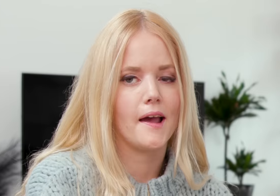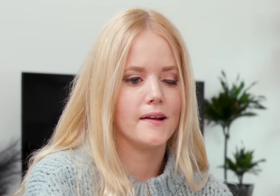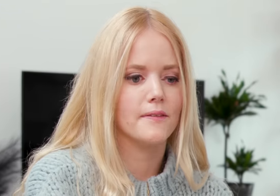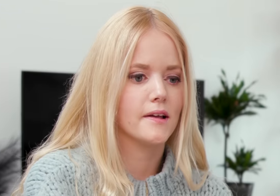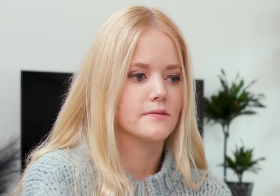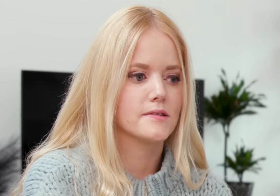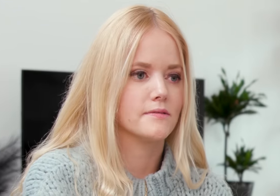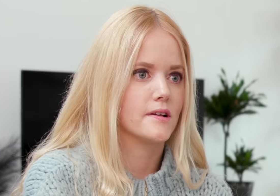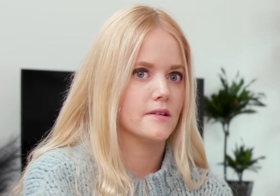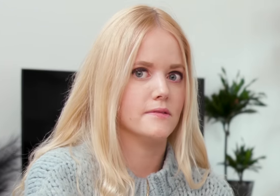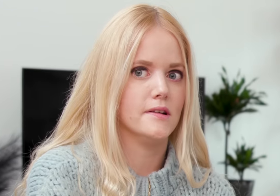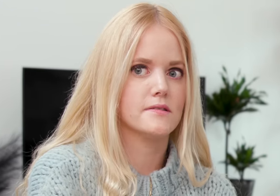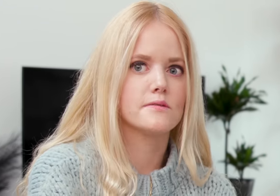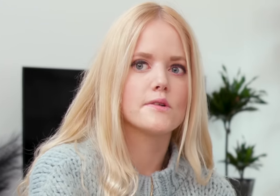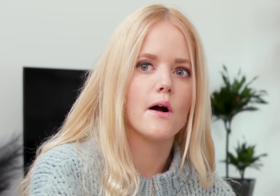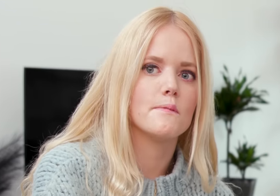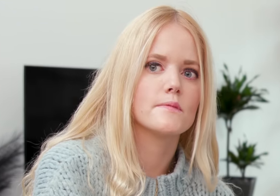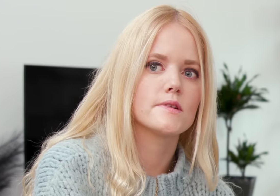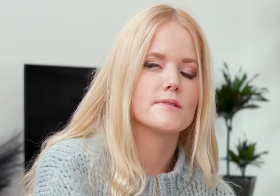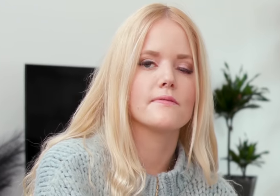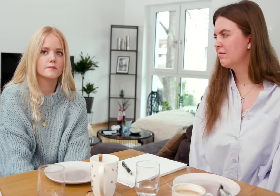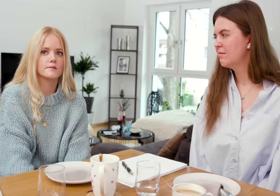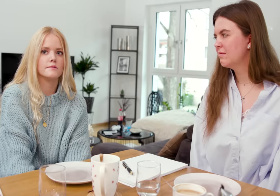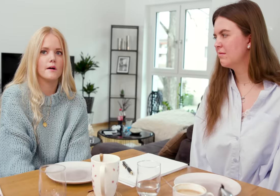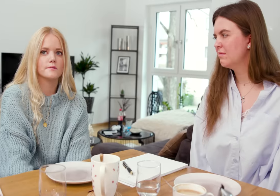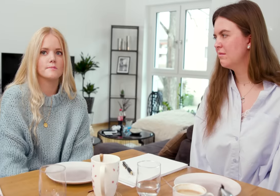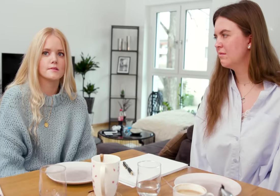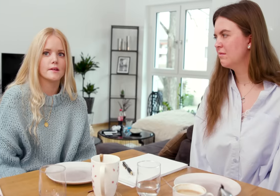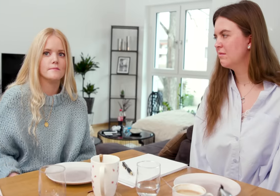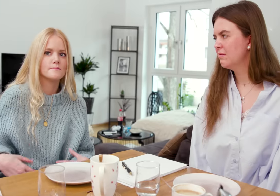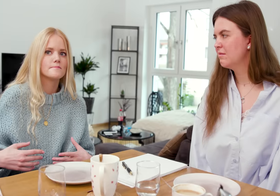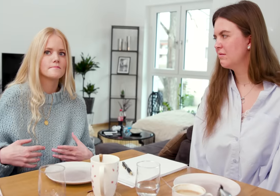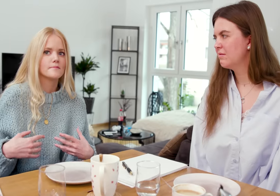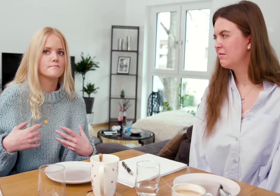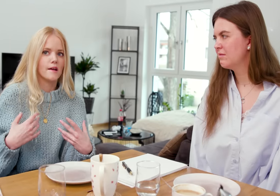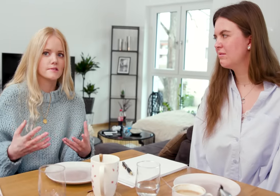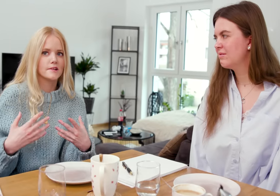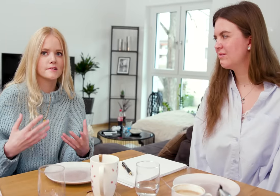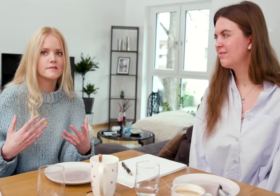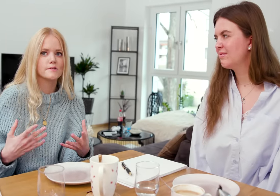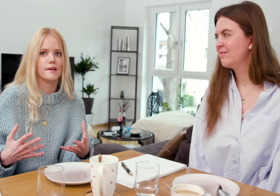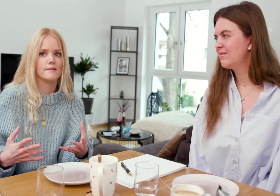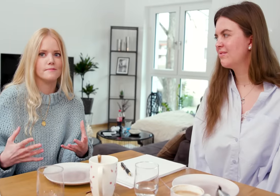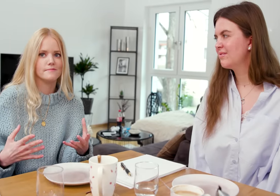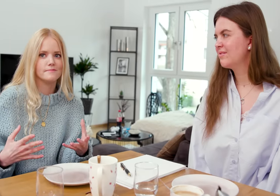Keiner weiß, was wirklich auf einen zukommt. Da versuchen wir auch, so 'n bisschen Beistand zu geben.